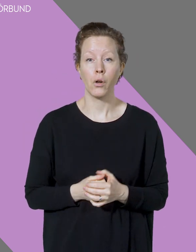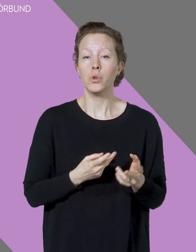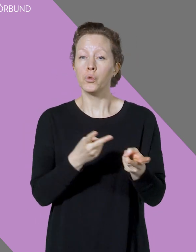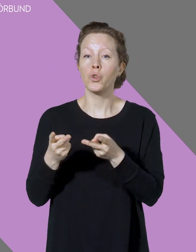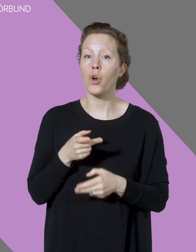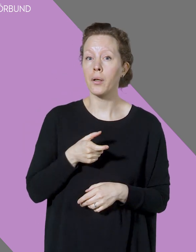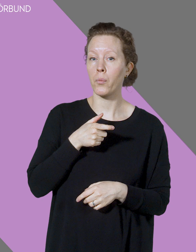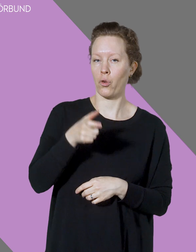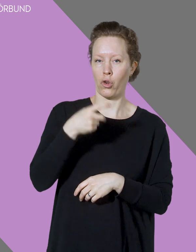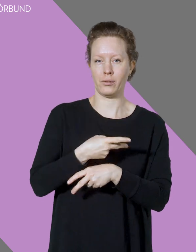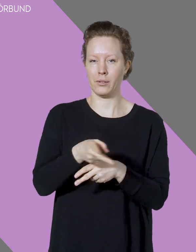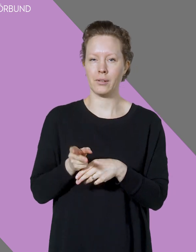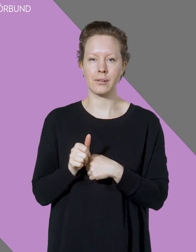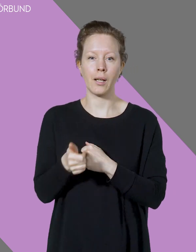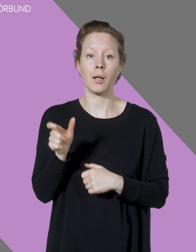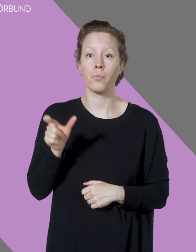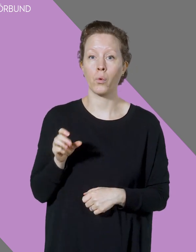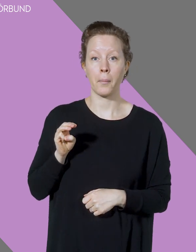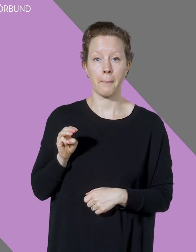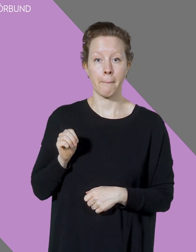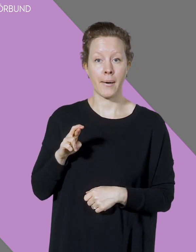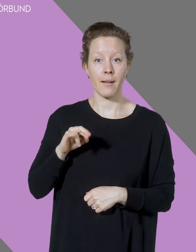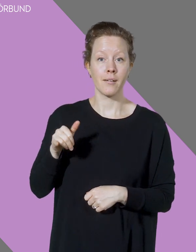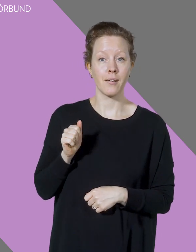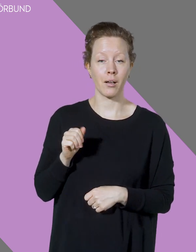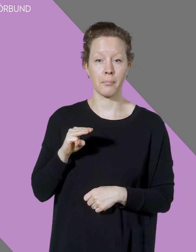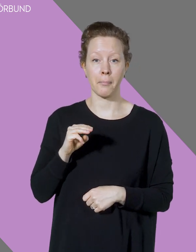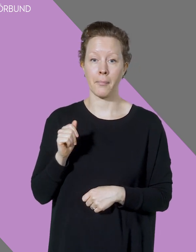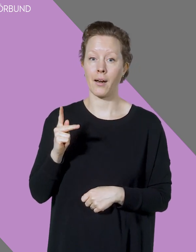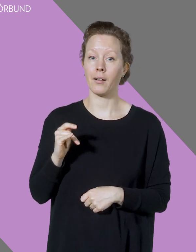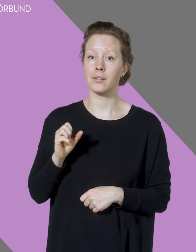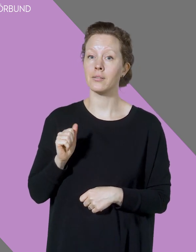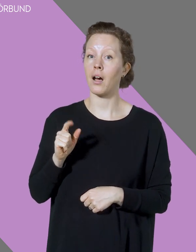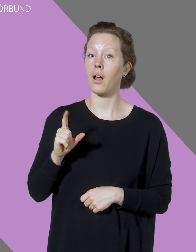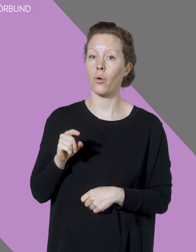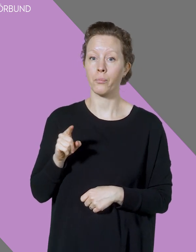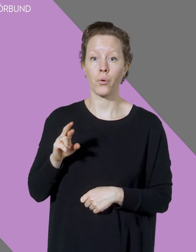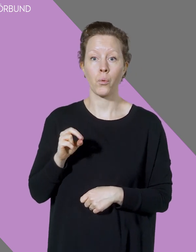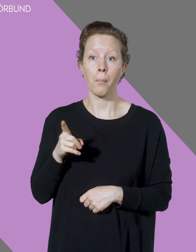Socialdemokratiska riksdagsledamoten Merja Mäkisalo-Ropponen -